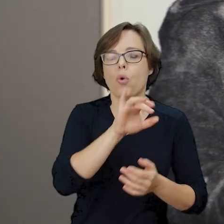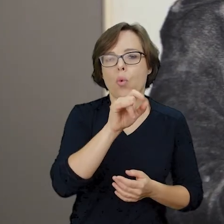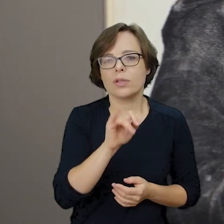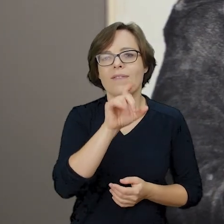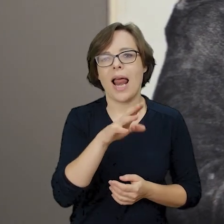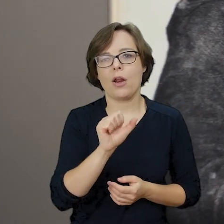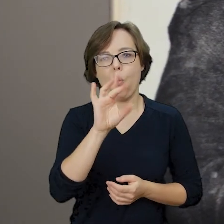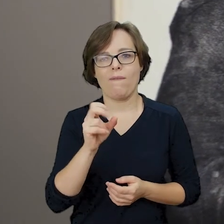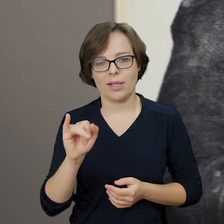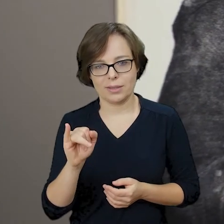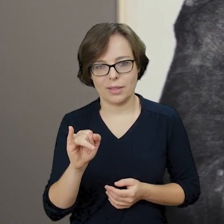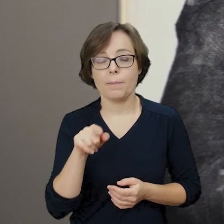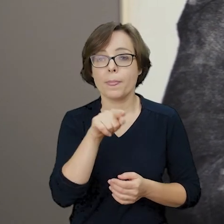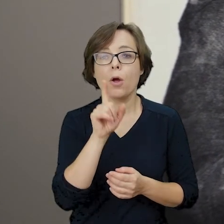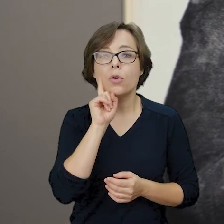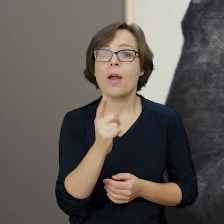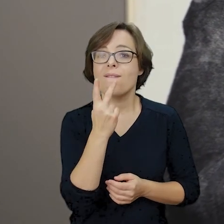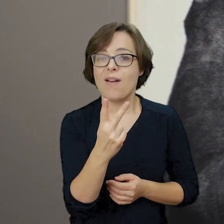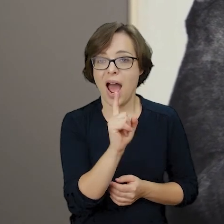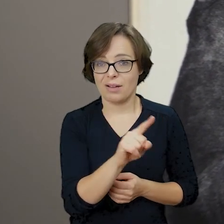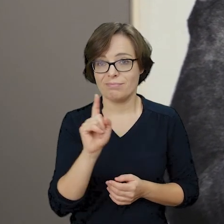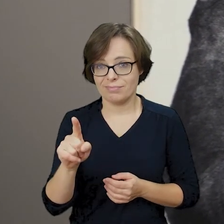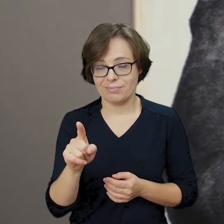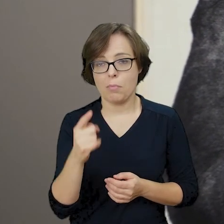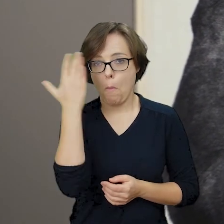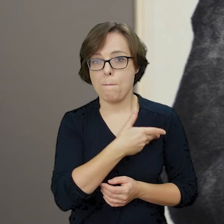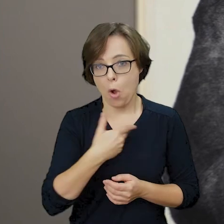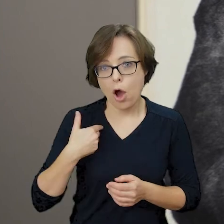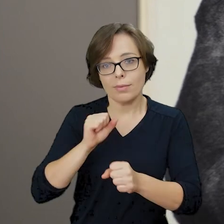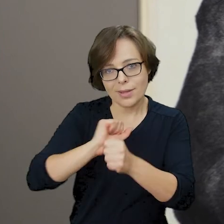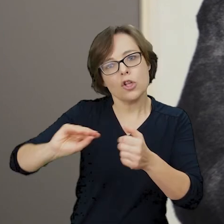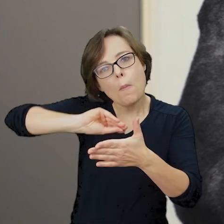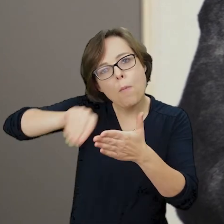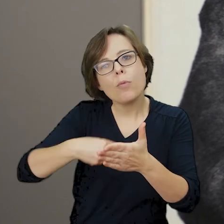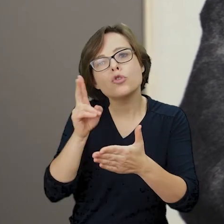Jest to jeden z dwóch sygnowanych nazwiskiem autorów, portretów Gaona.